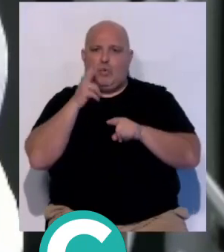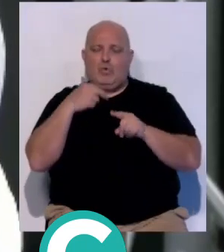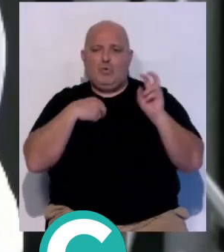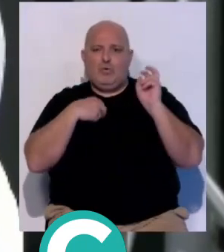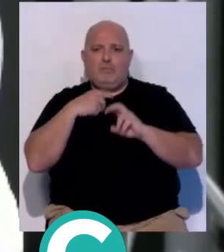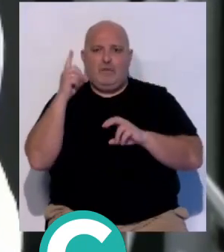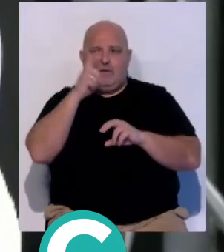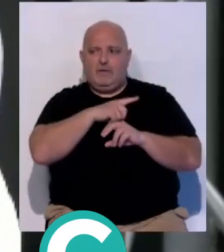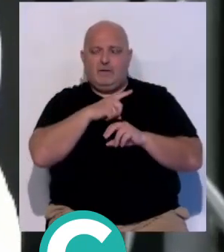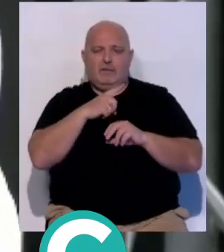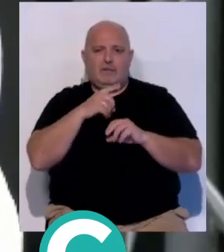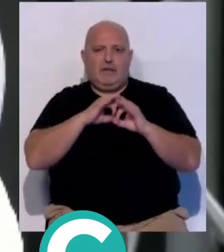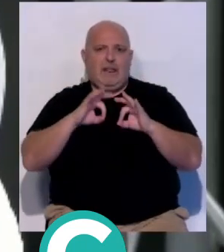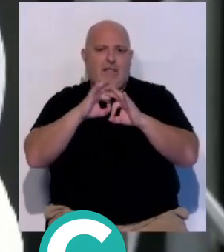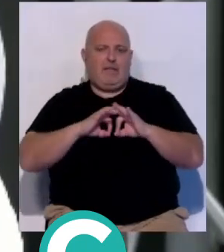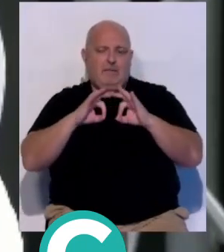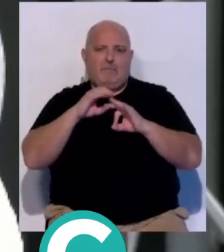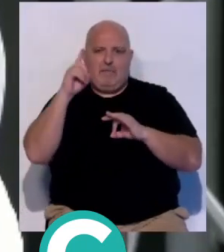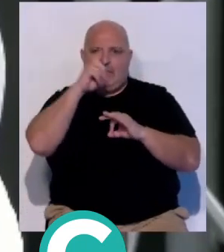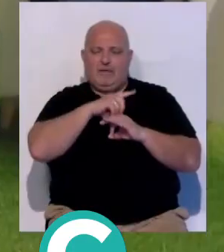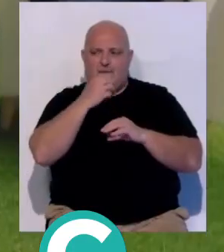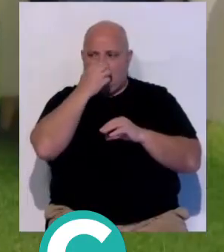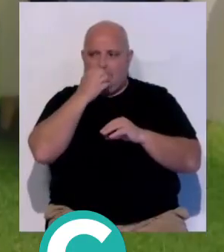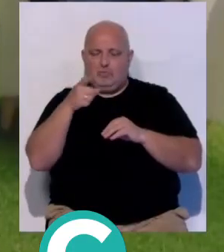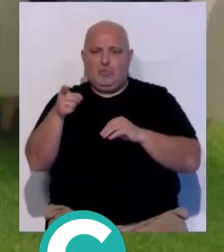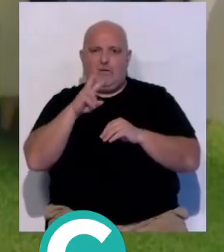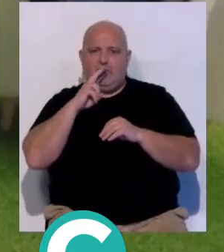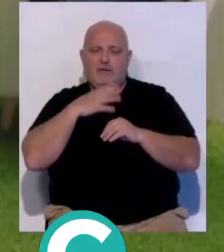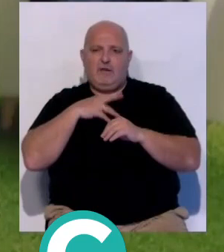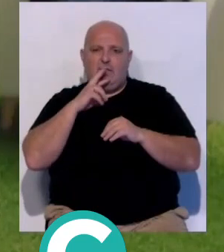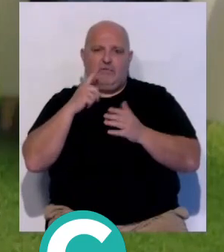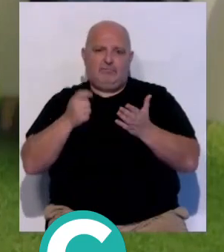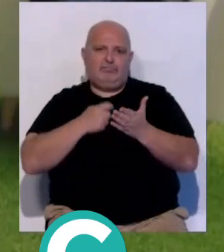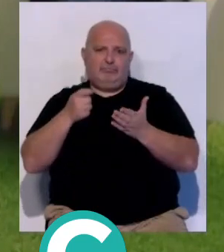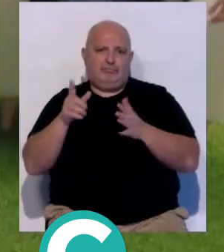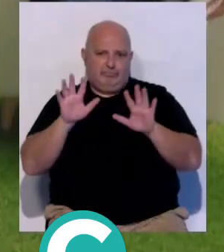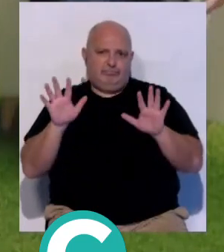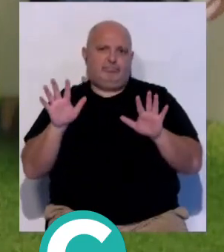no había salido de Madrid había Perdona Pedro Pero tú tienes una pájara que no ya Bueno aparte aparte